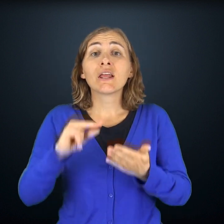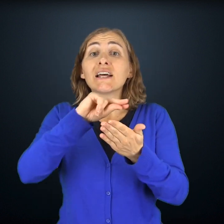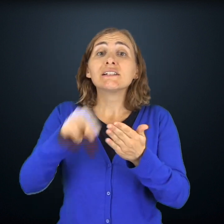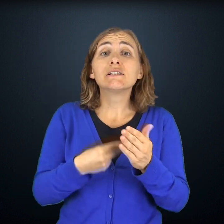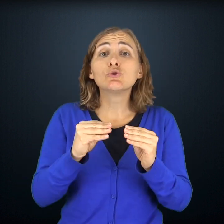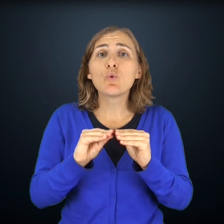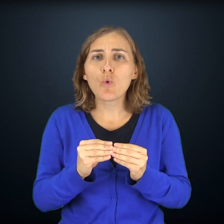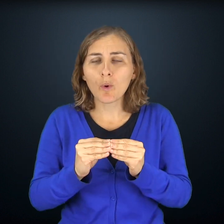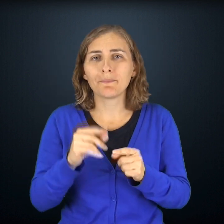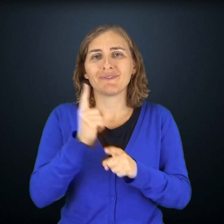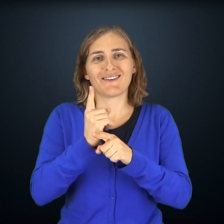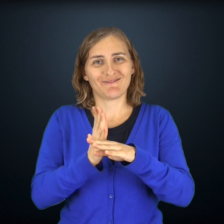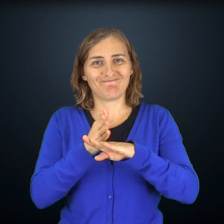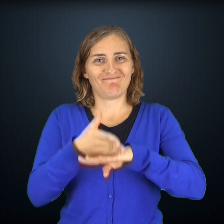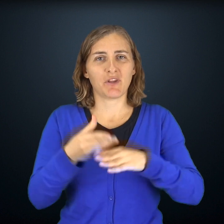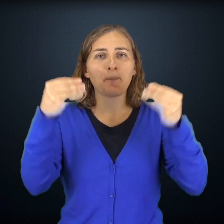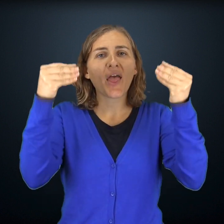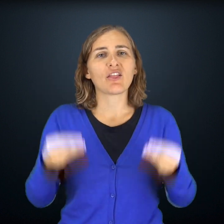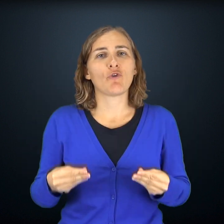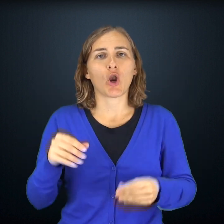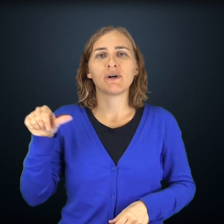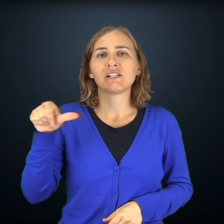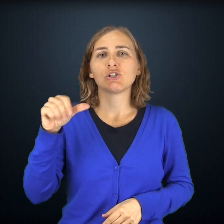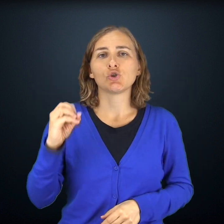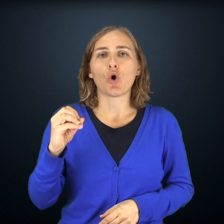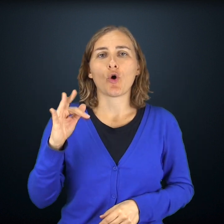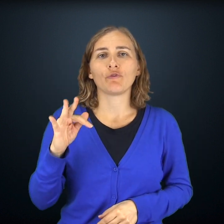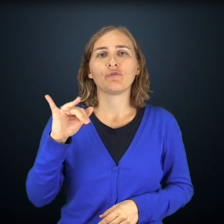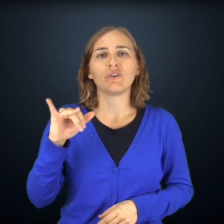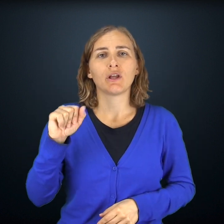Le iscrizioni devono essere effettuate mediante la piattaforma S.O.F.I.A.,